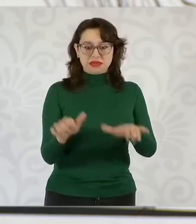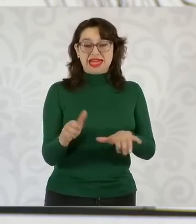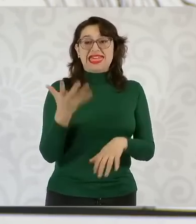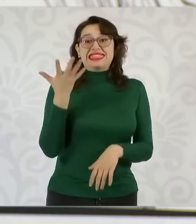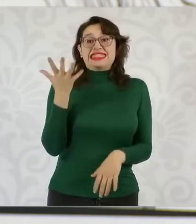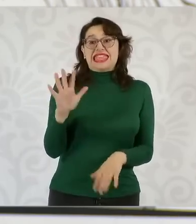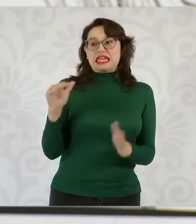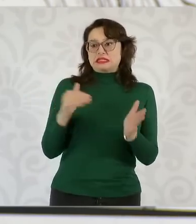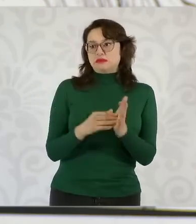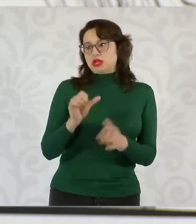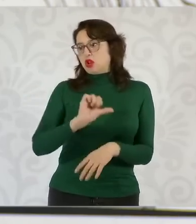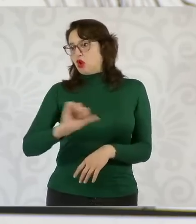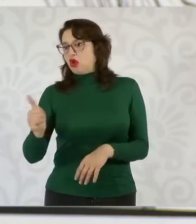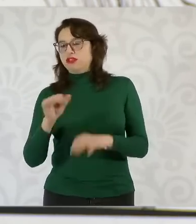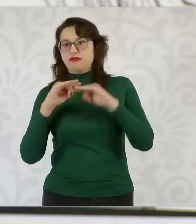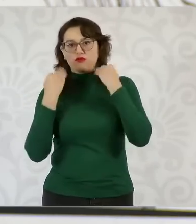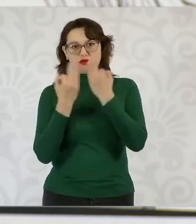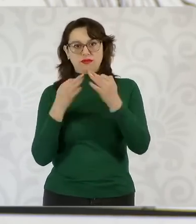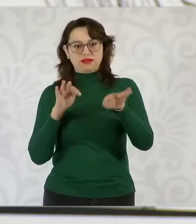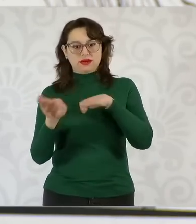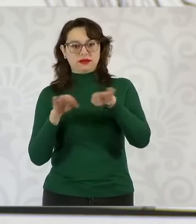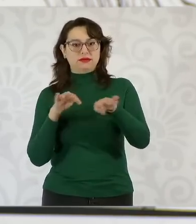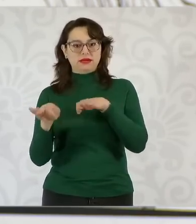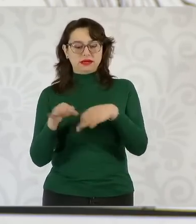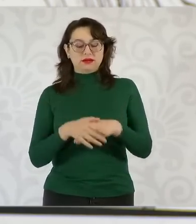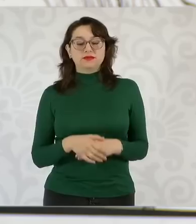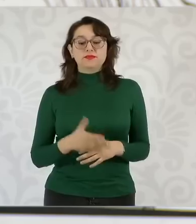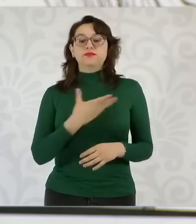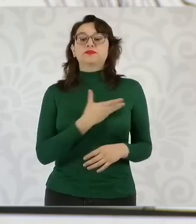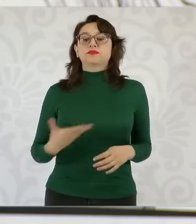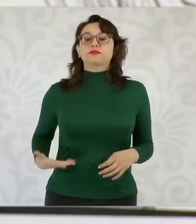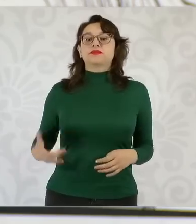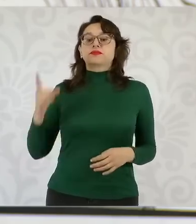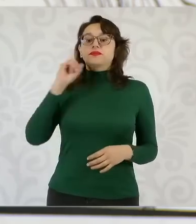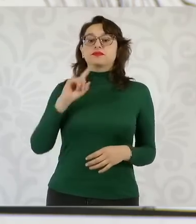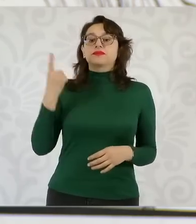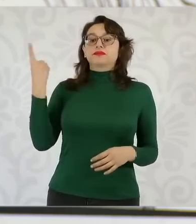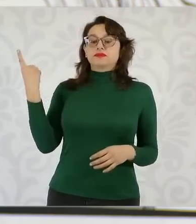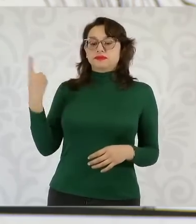también esta es una inversión que como lo ha instruido la presidenta cuatlua y abona